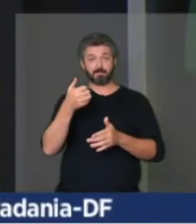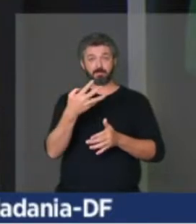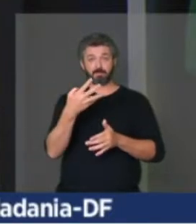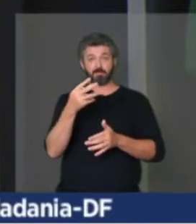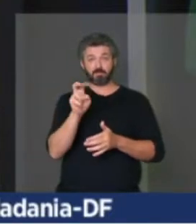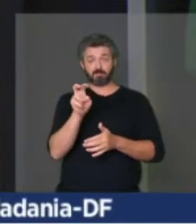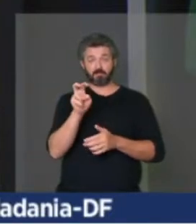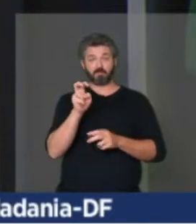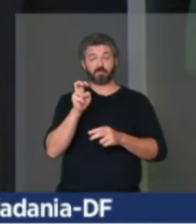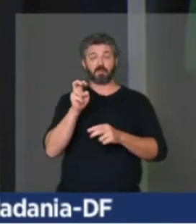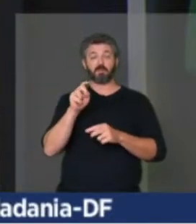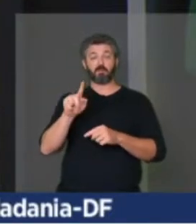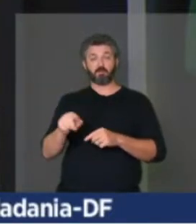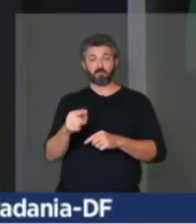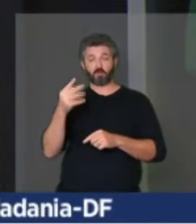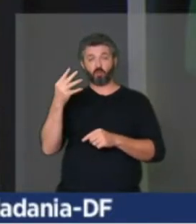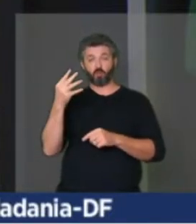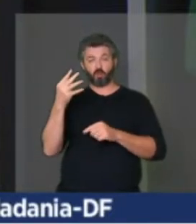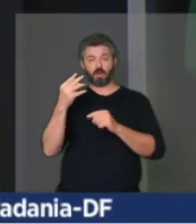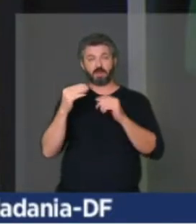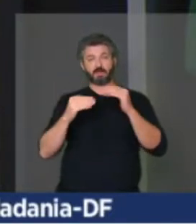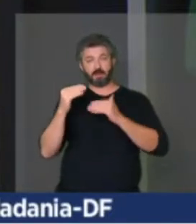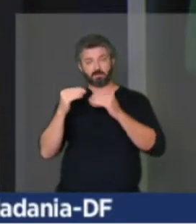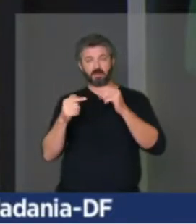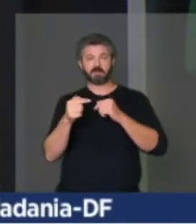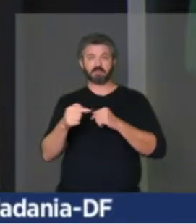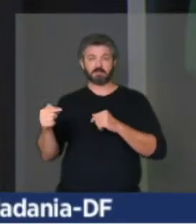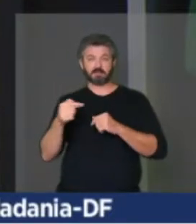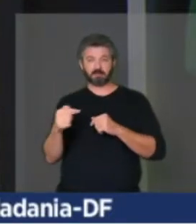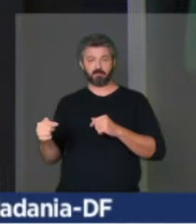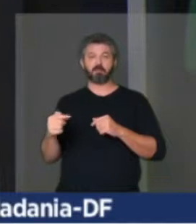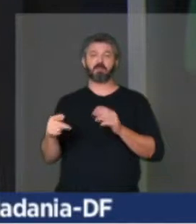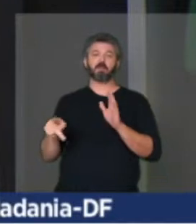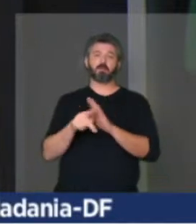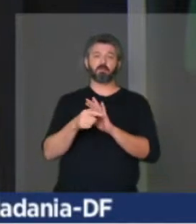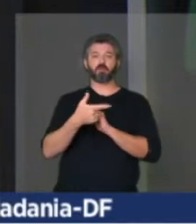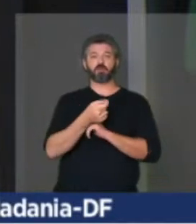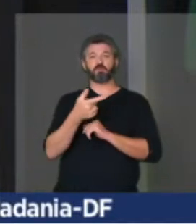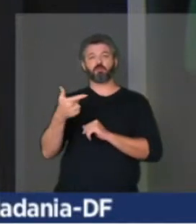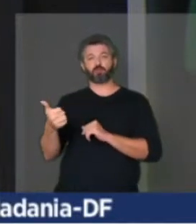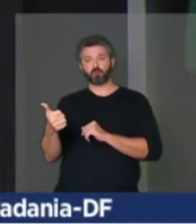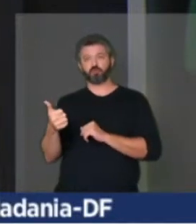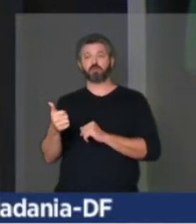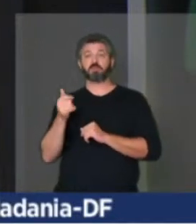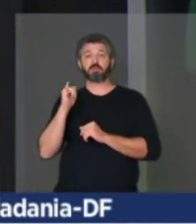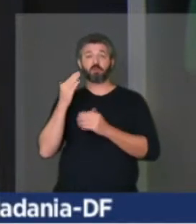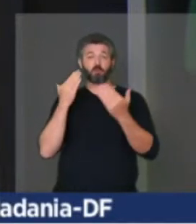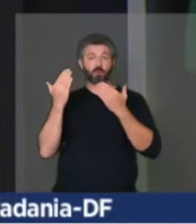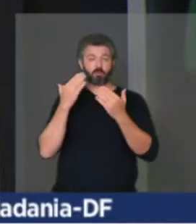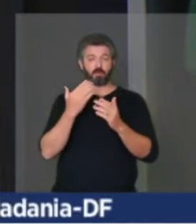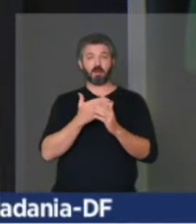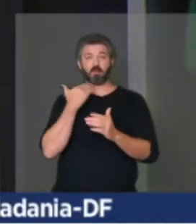DE 145,4 NA MÉDIA SEMANAL EM 2021 QUANDO COMPARADA A MÉDIA DE MORTES SEMANAL DO ANO PASSADO. ENQUANTO ISSO A POPULAÇÃO, EM GERAL, AUMENTOU A TAXA DE MORTES